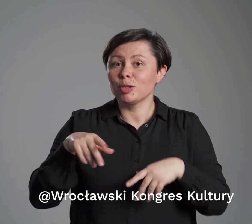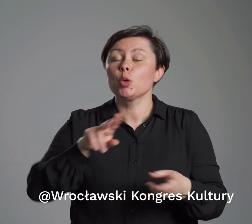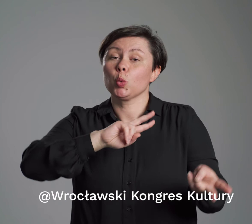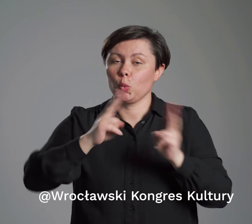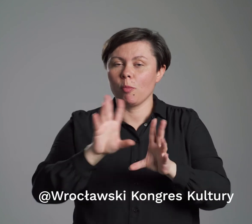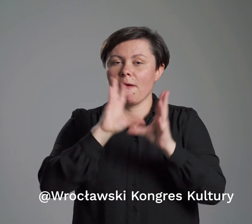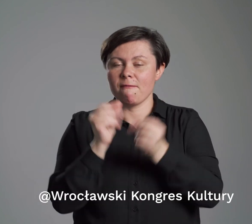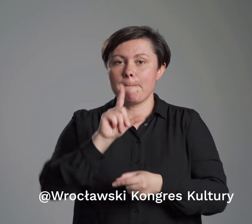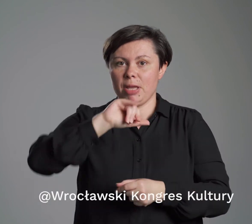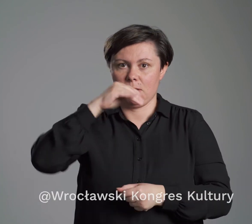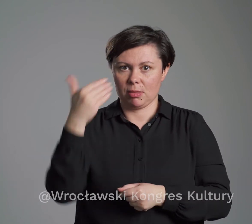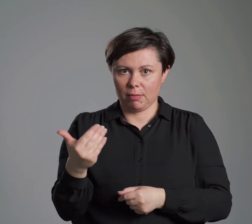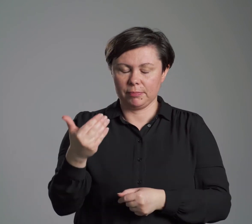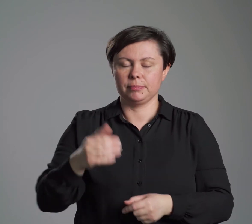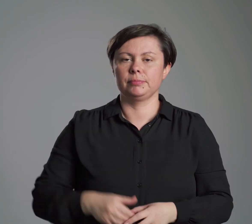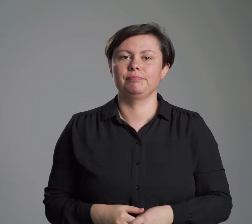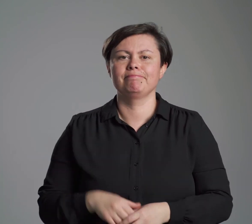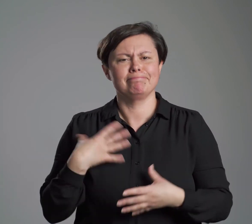Panele będą tłumaczone na Polski Język Migowy.